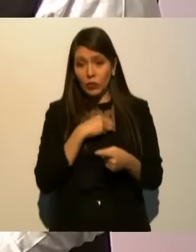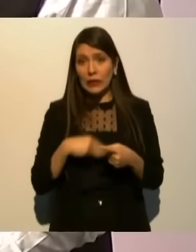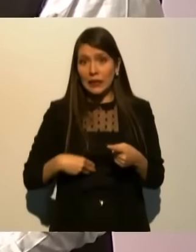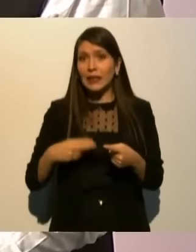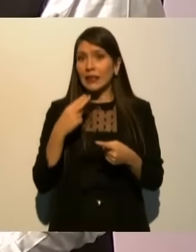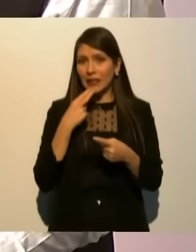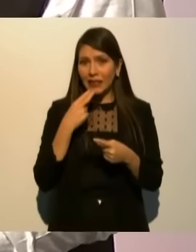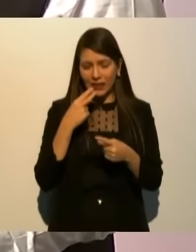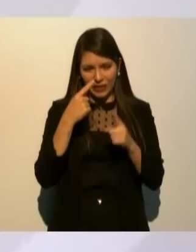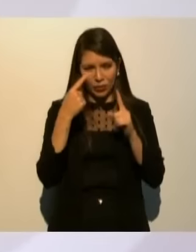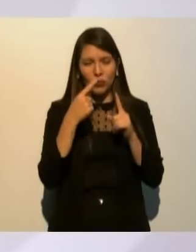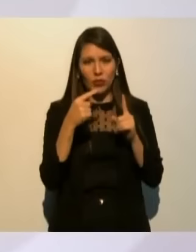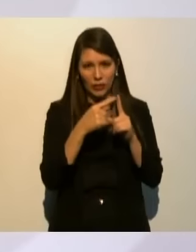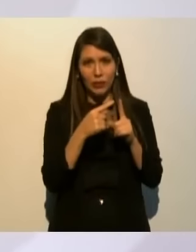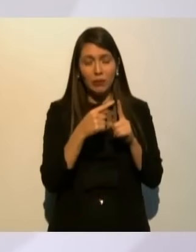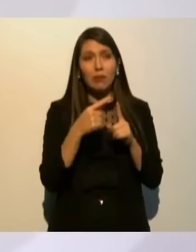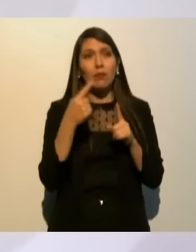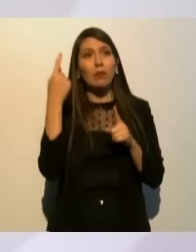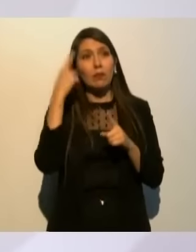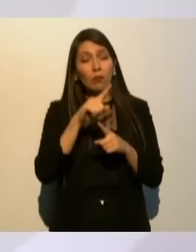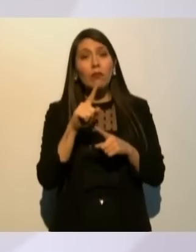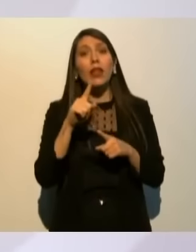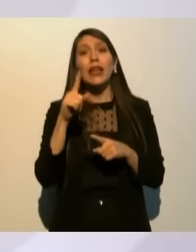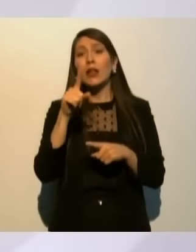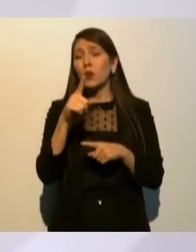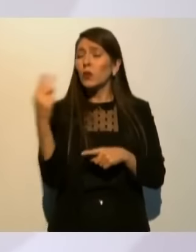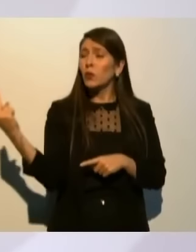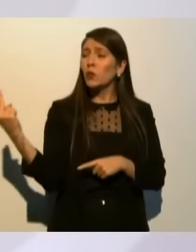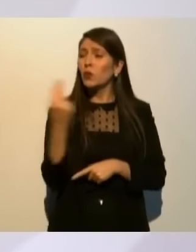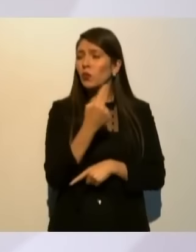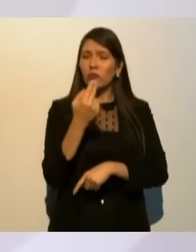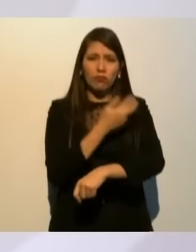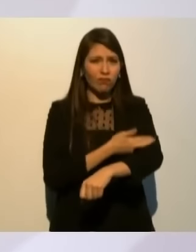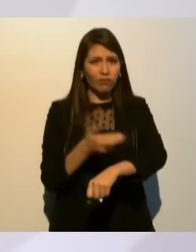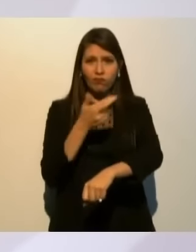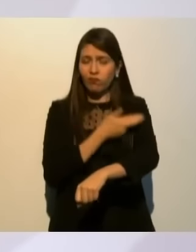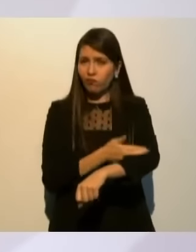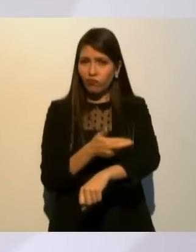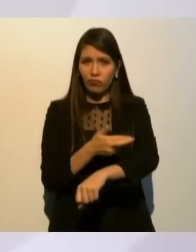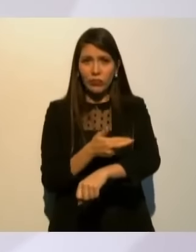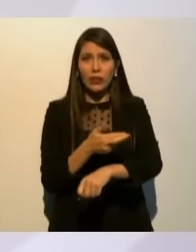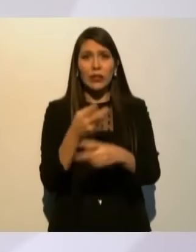es indispensable solucionar Es que la gente tenga agua en su